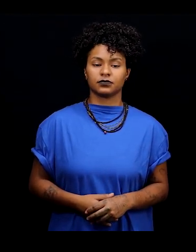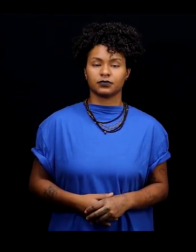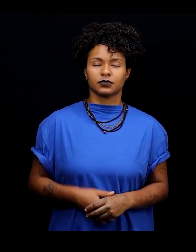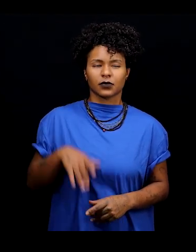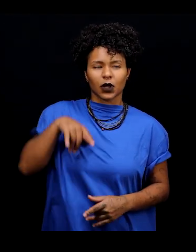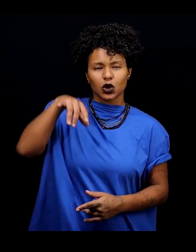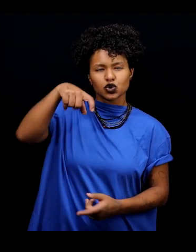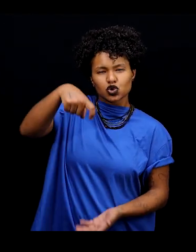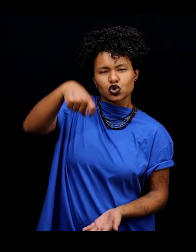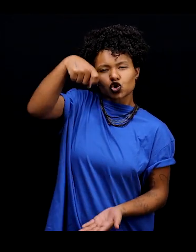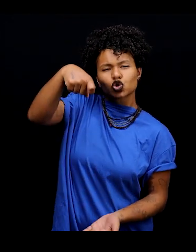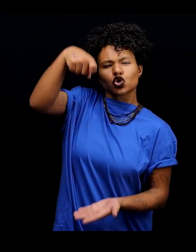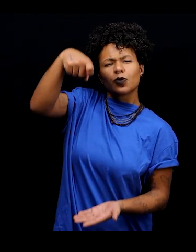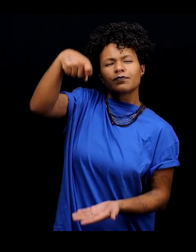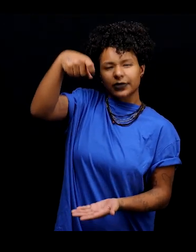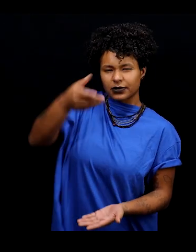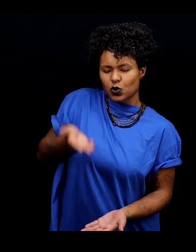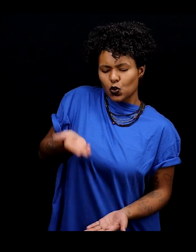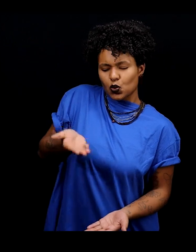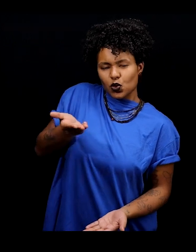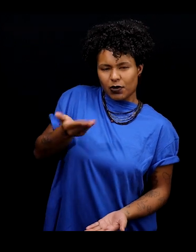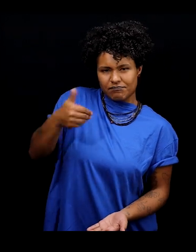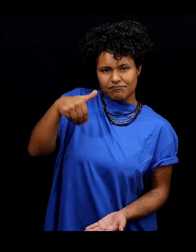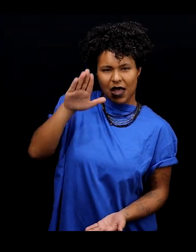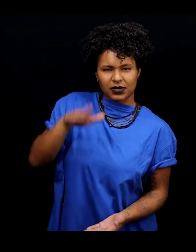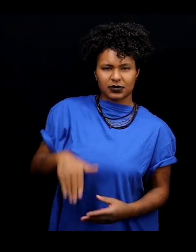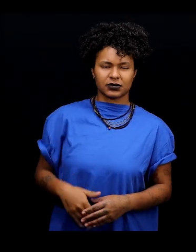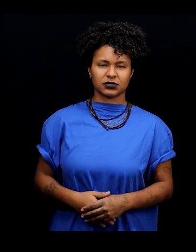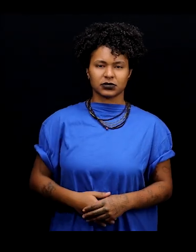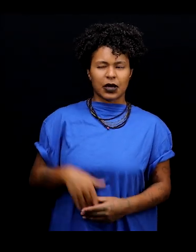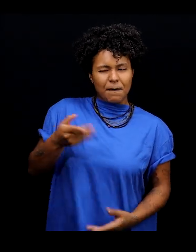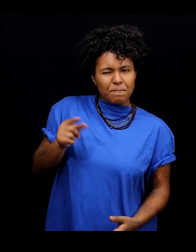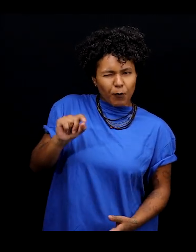Sobe ela. Aí, e mais um pouco.